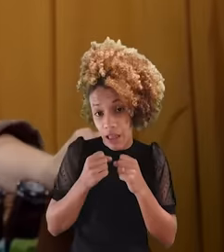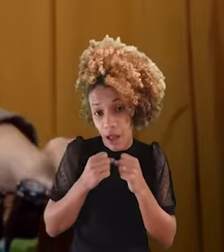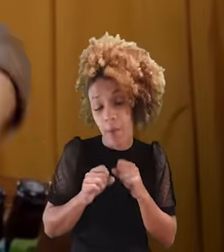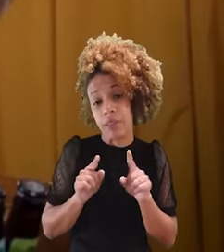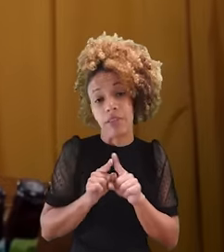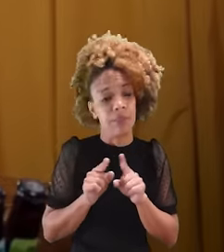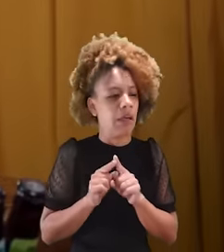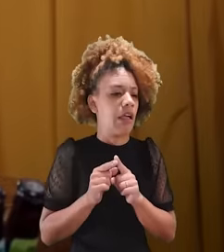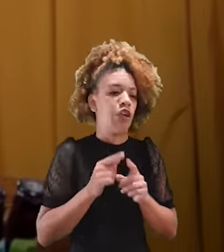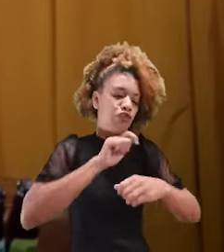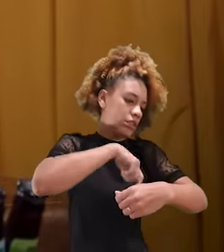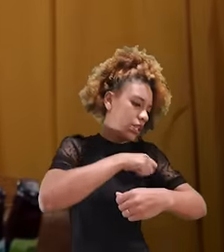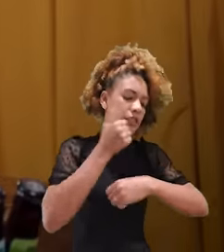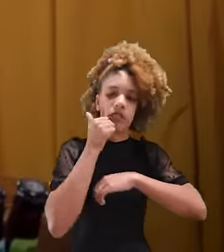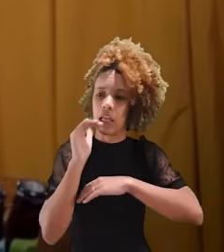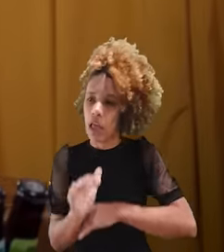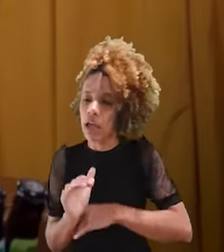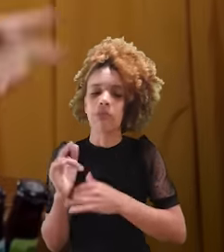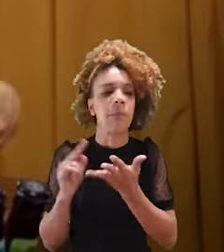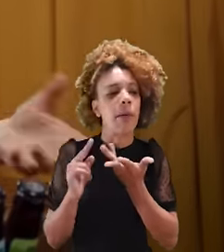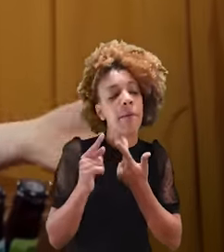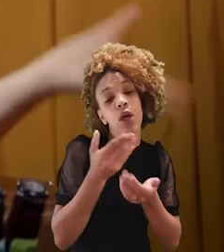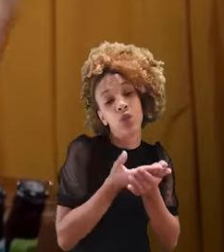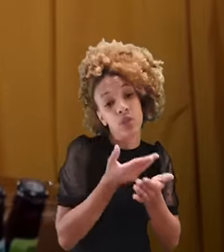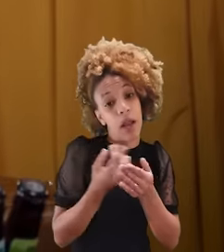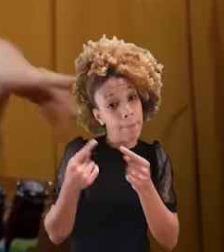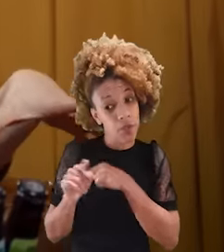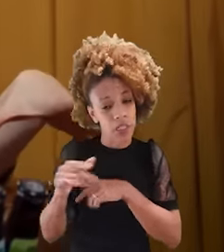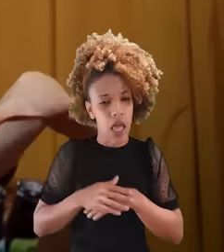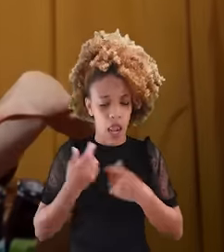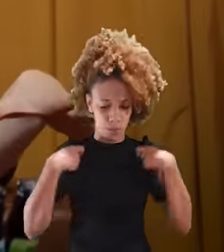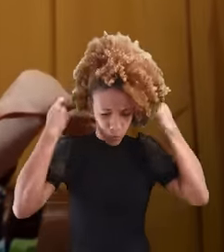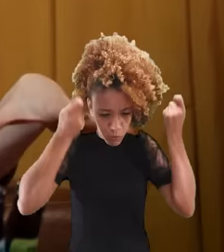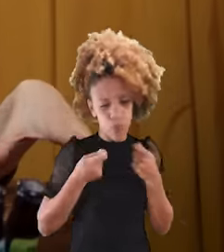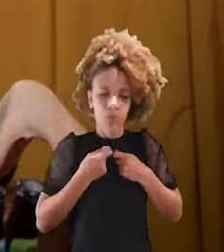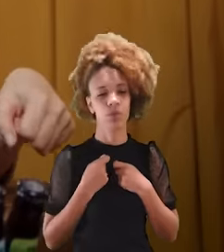tudo de astronomia de ciência de poesia de tudo E aí ela se veste de homem para poder estudar